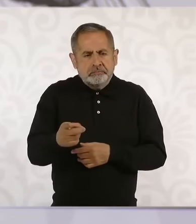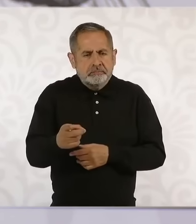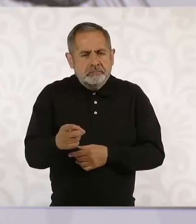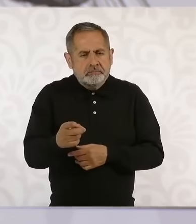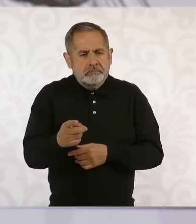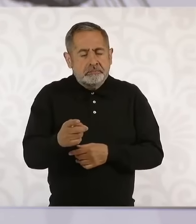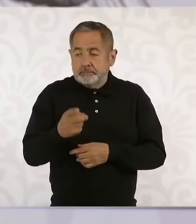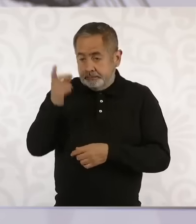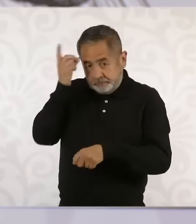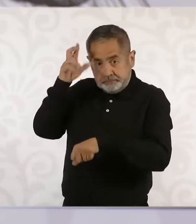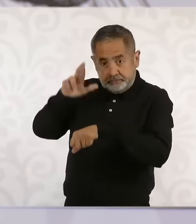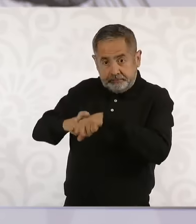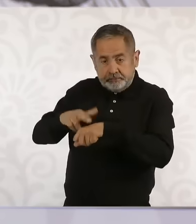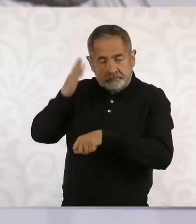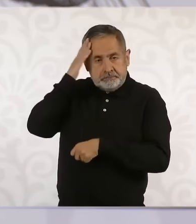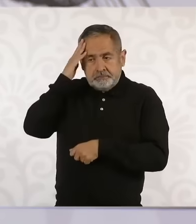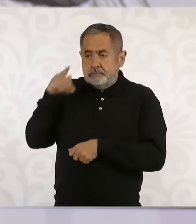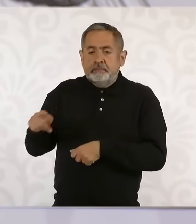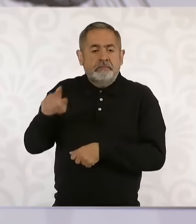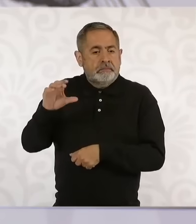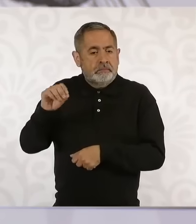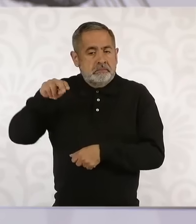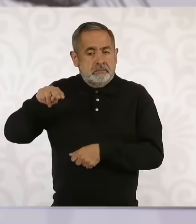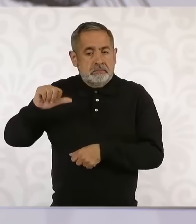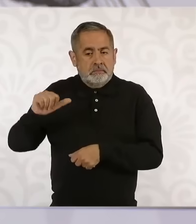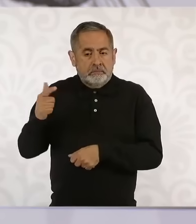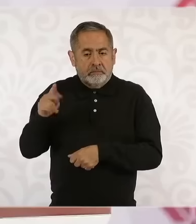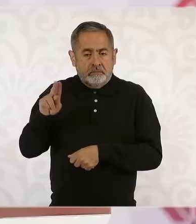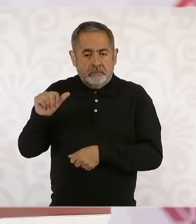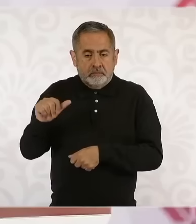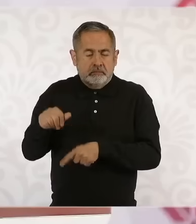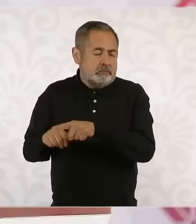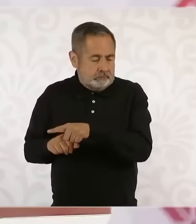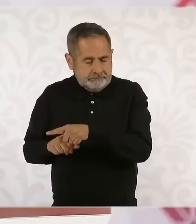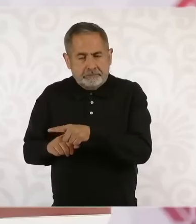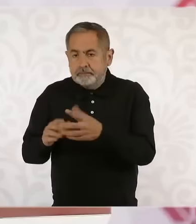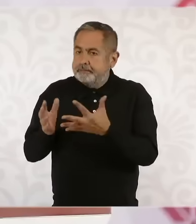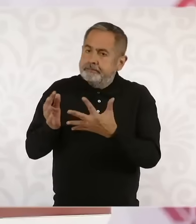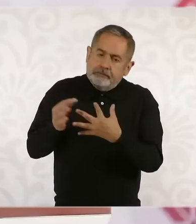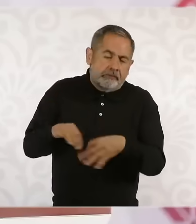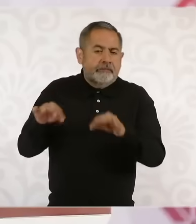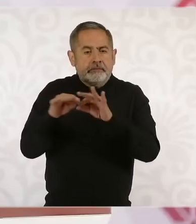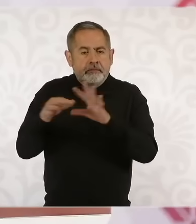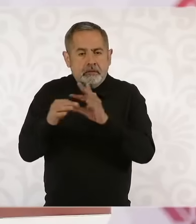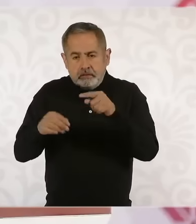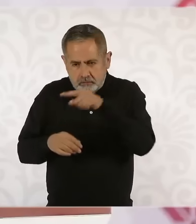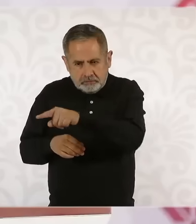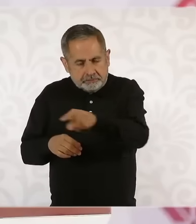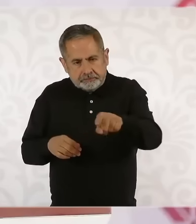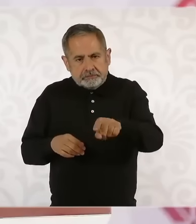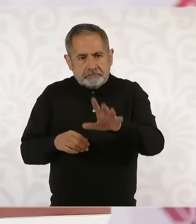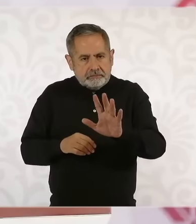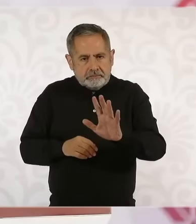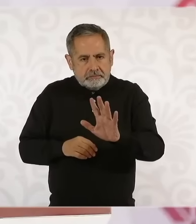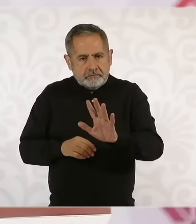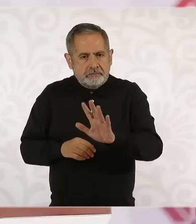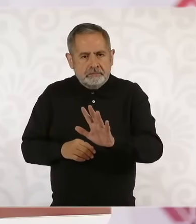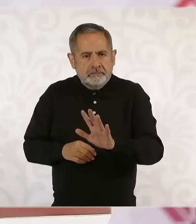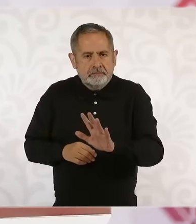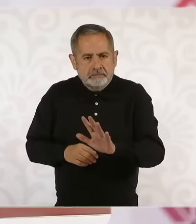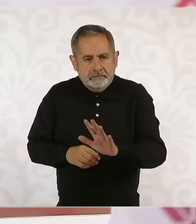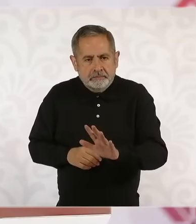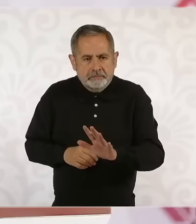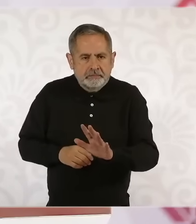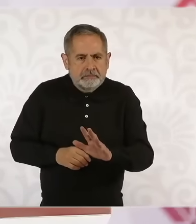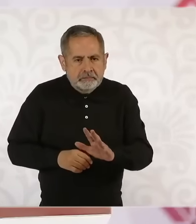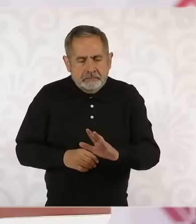director general de CONAGA. Eh, es muy importante varias de las eh de las de los artículos que